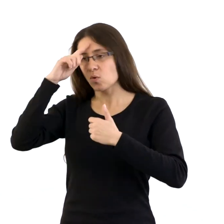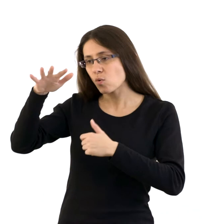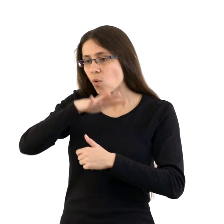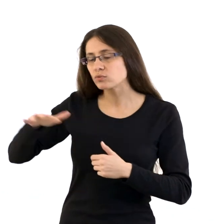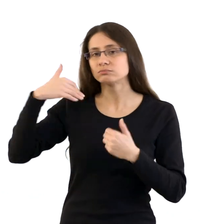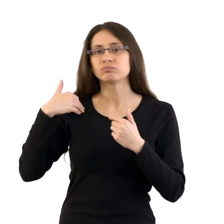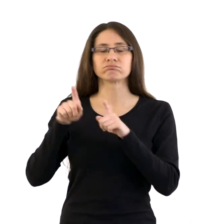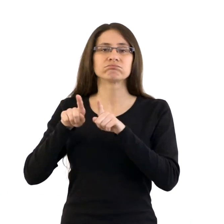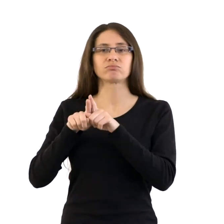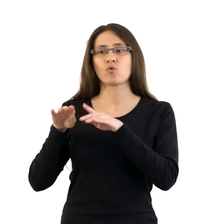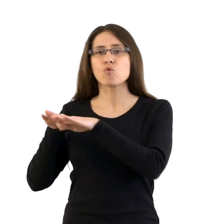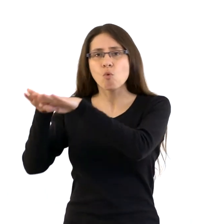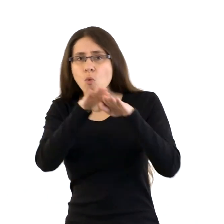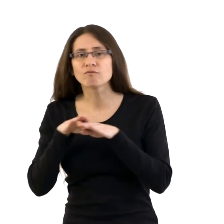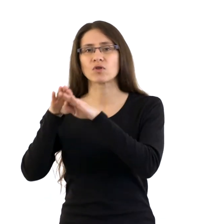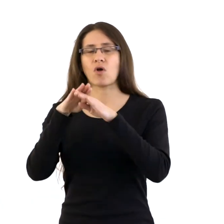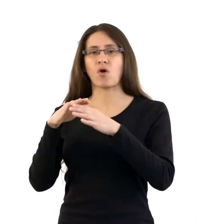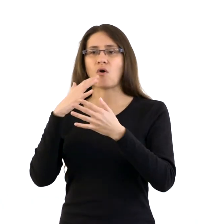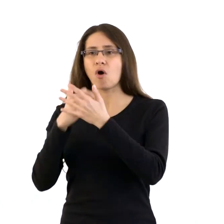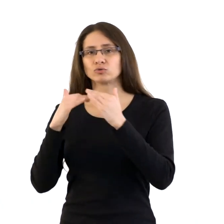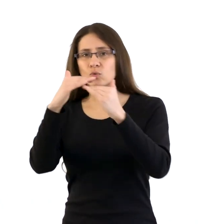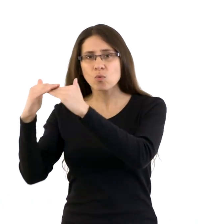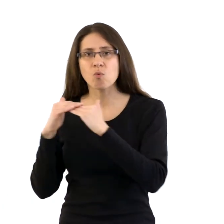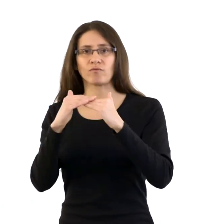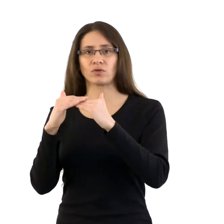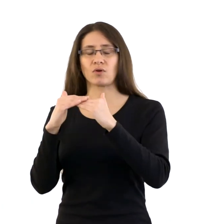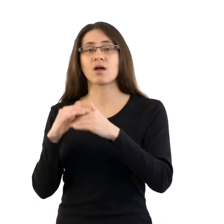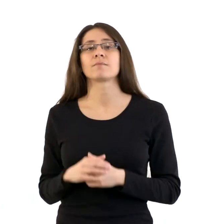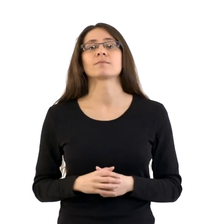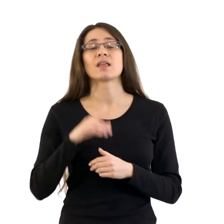by ludzie mogli w równy sposób z tego korzystać.